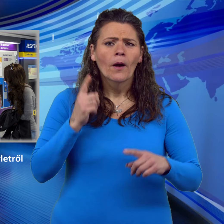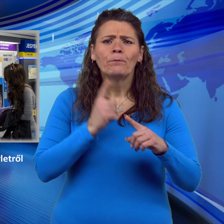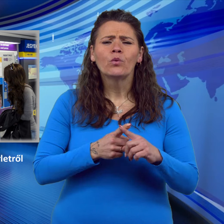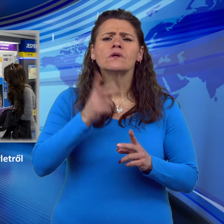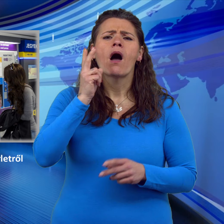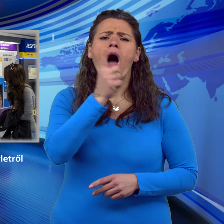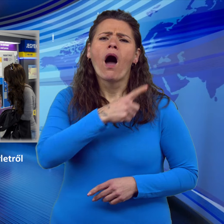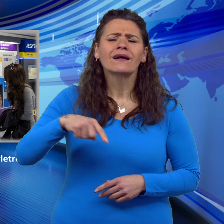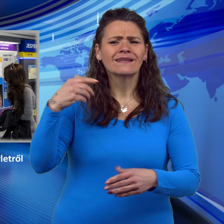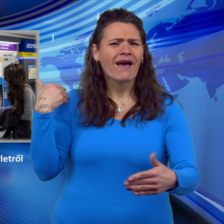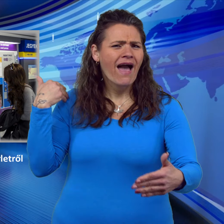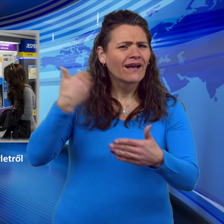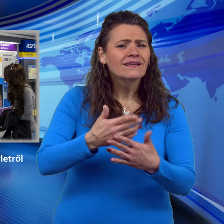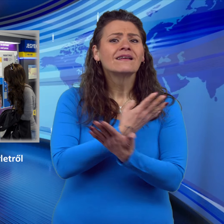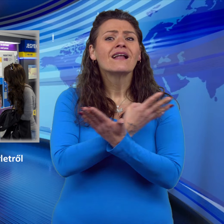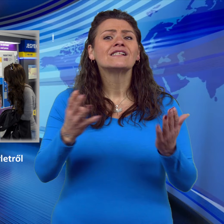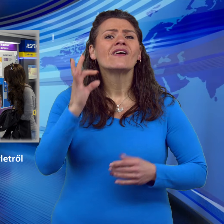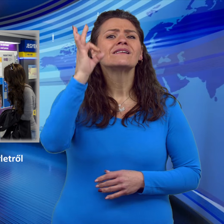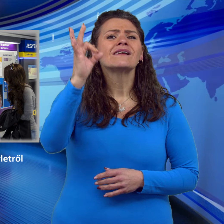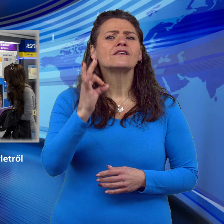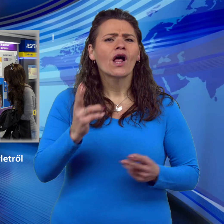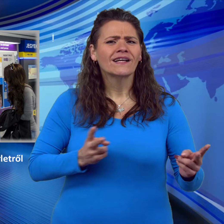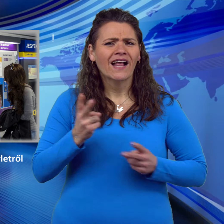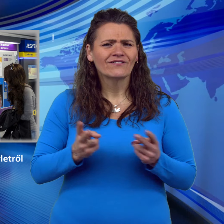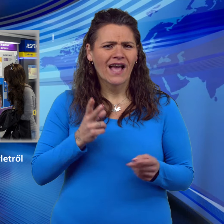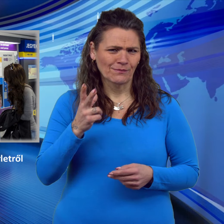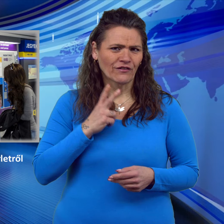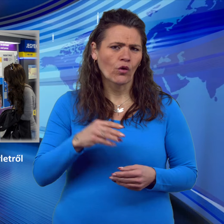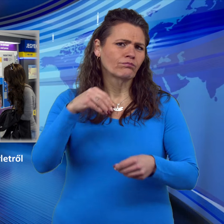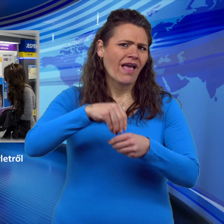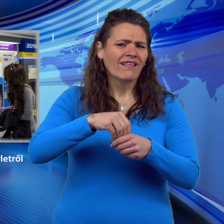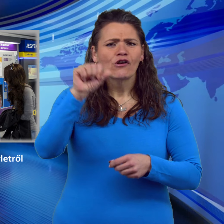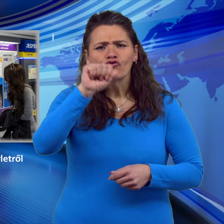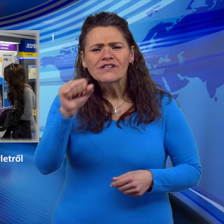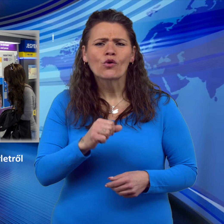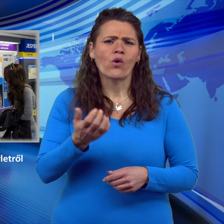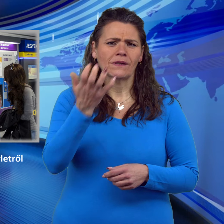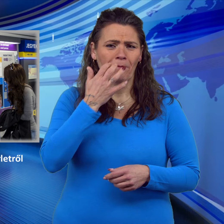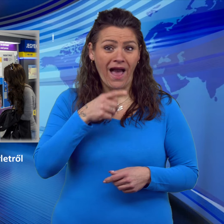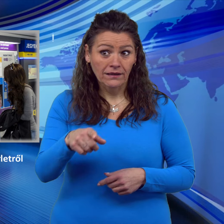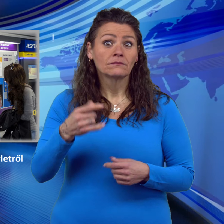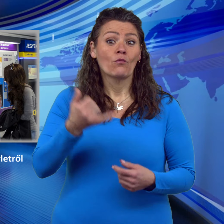A kedvezményeseknek, akik SINOSZ igazolvánnyal, vagy MÁK-kal utaztak 90 %-san